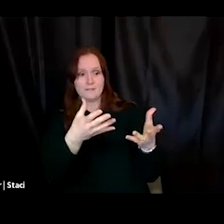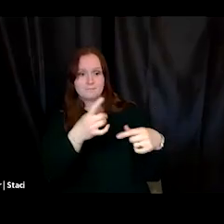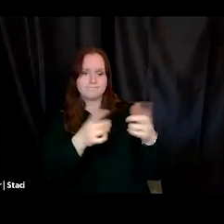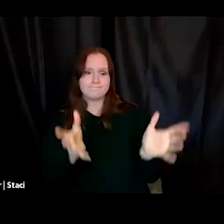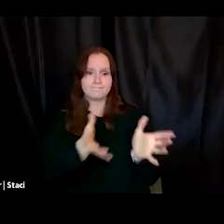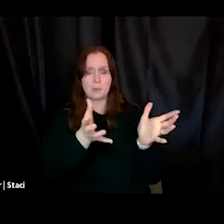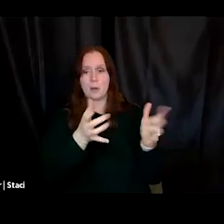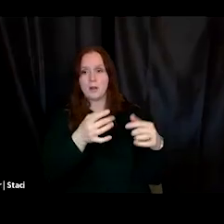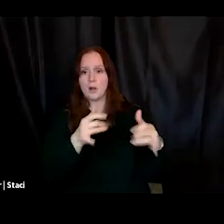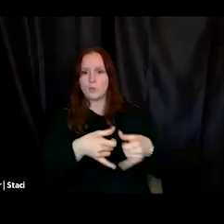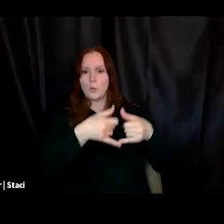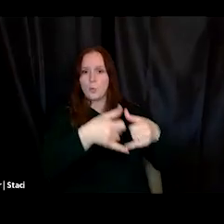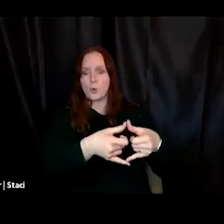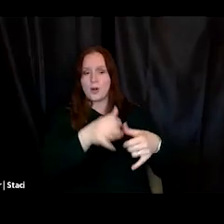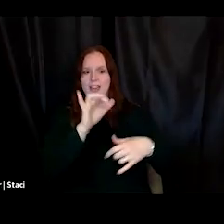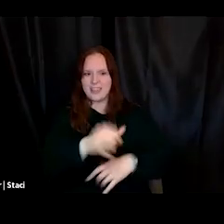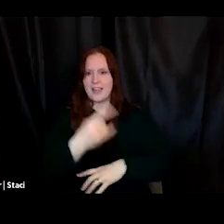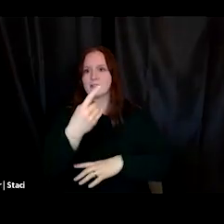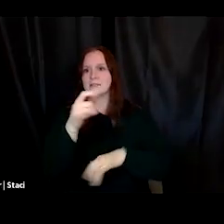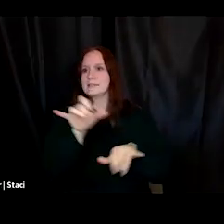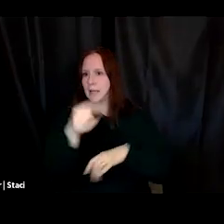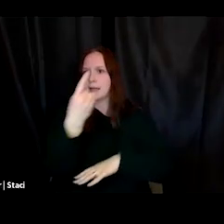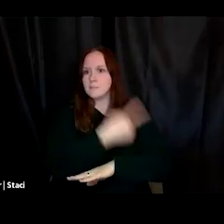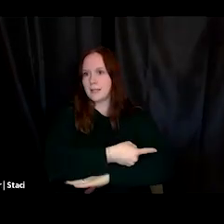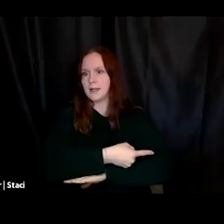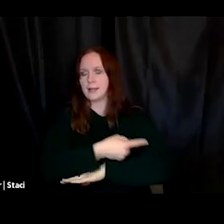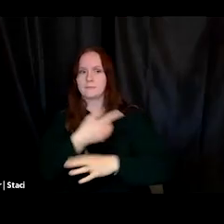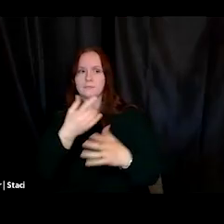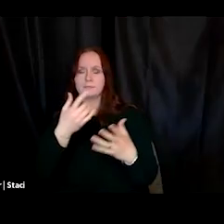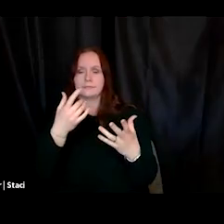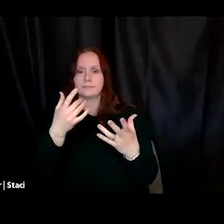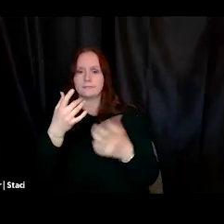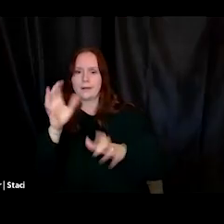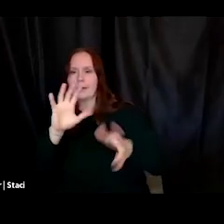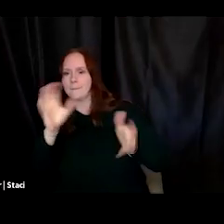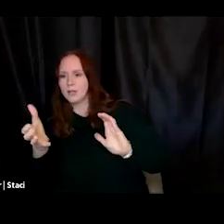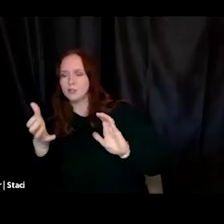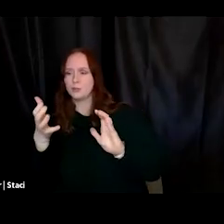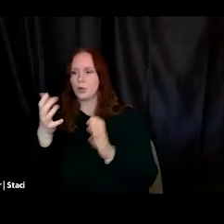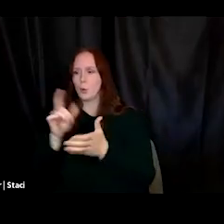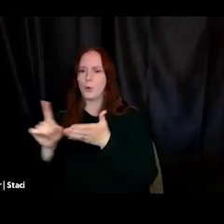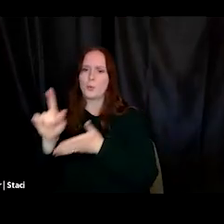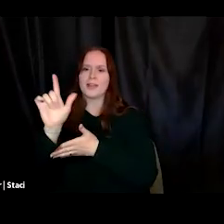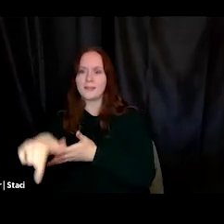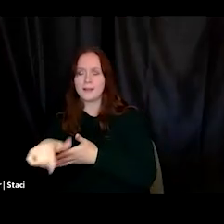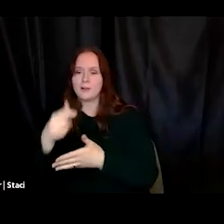Pero esta es la estructura actual tal como está ahora en el sitio web y materiales de la SSA.